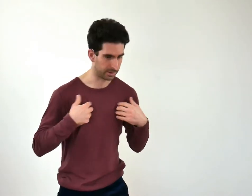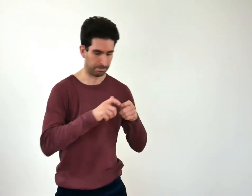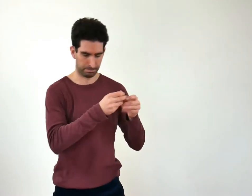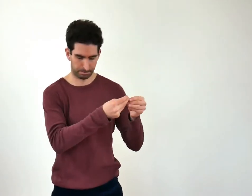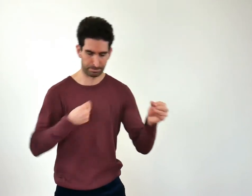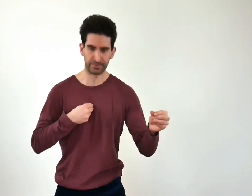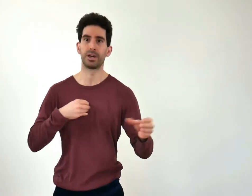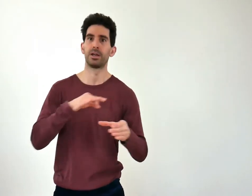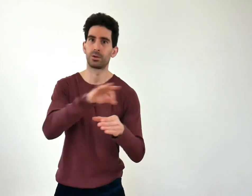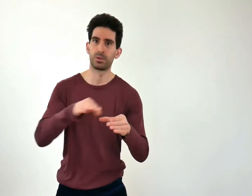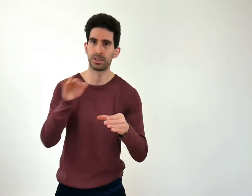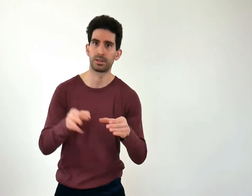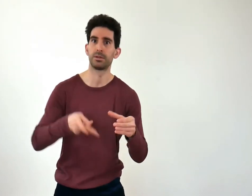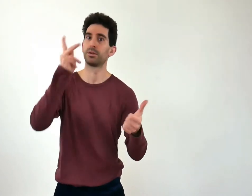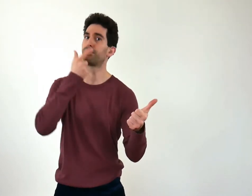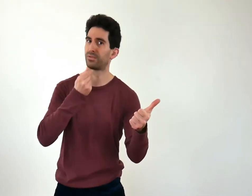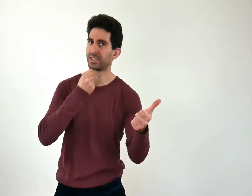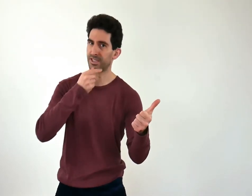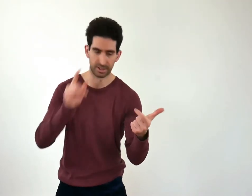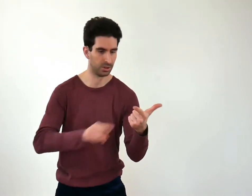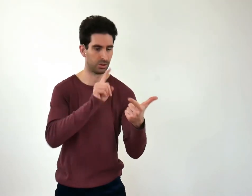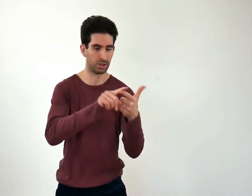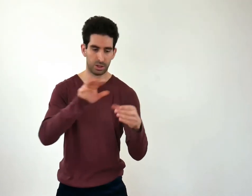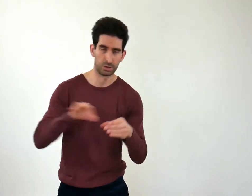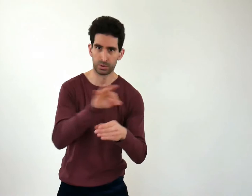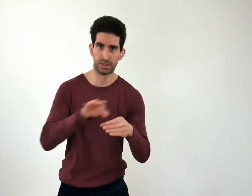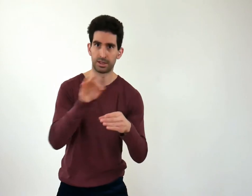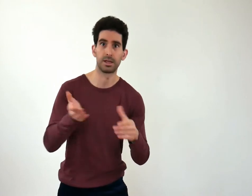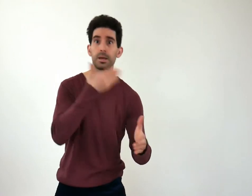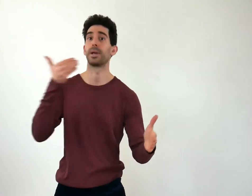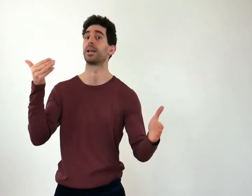et cela permet une cuisine plus facile, une cuisine meilleure.